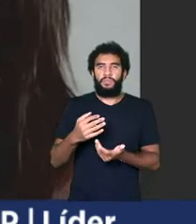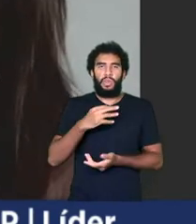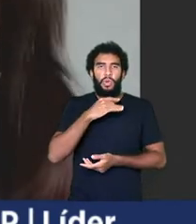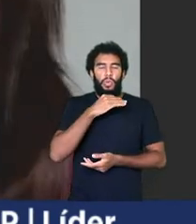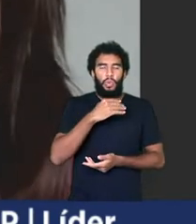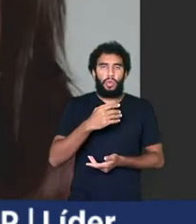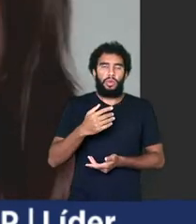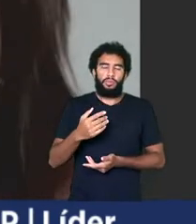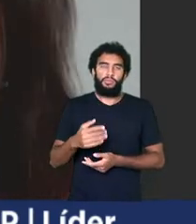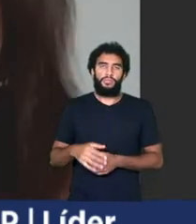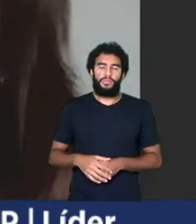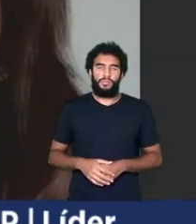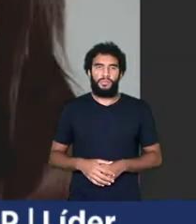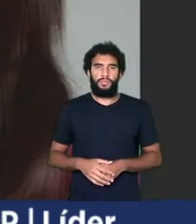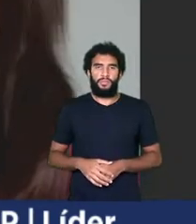NECESSARIAMENTE GARANTE O FORTALECIMENTO DE GRANDES